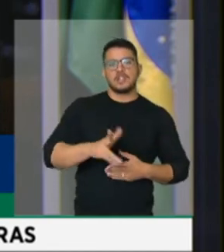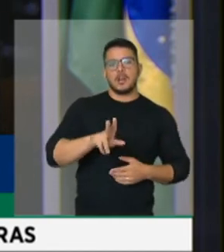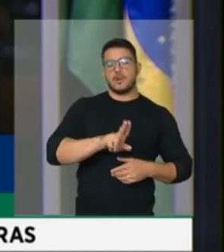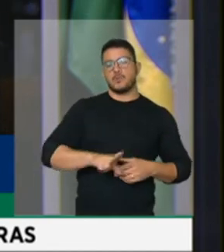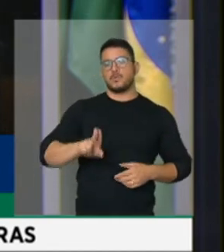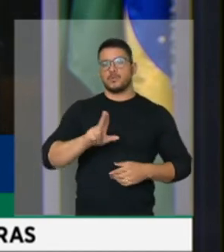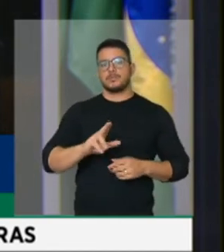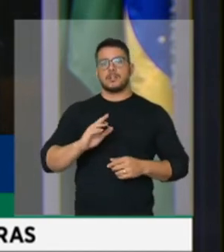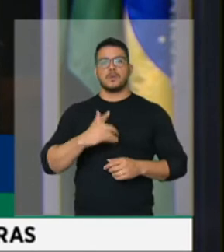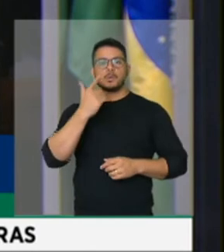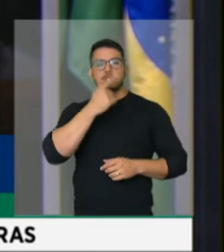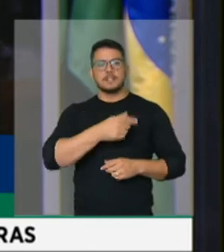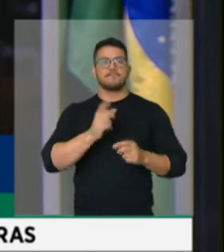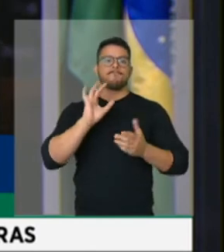TEXTO. LOGO MAIS DO QUE LANÇAR BASES PARA